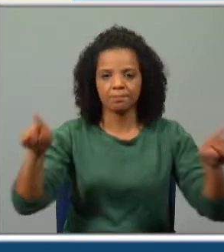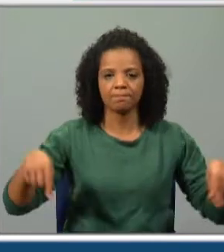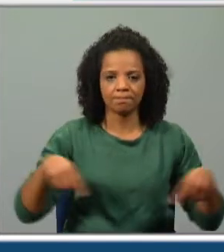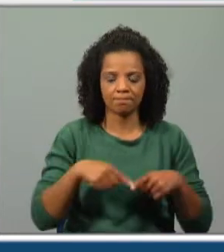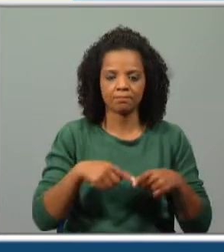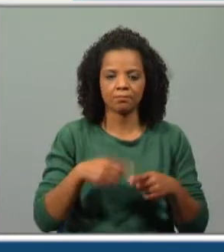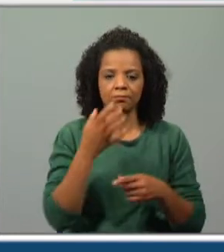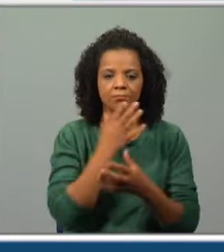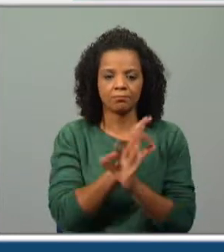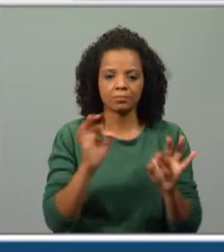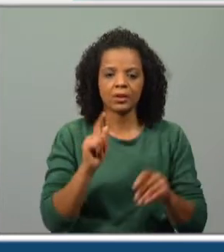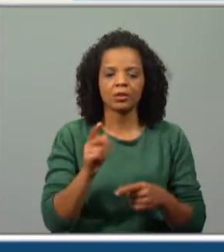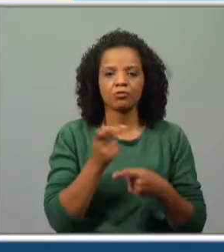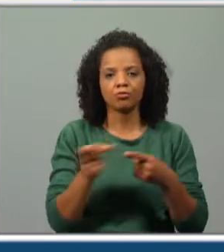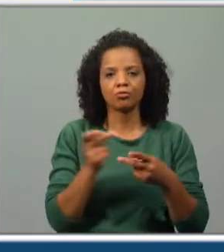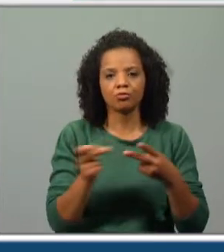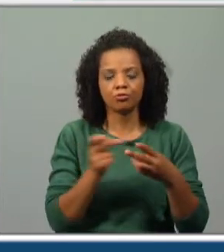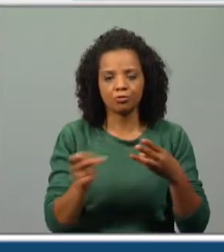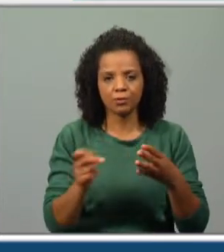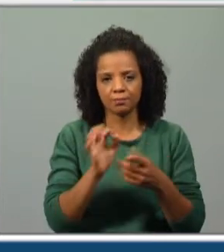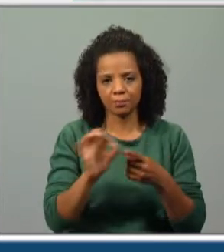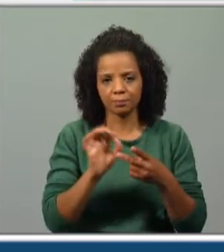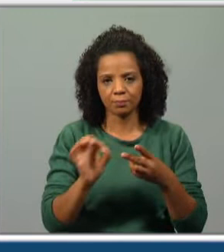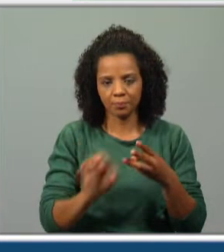portanto temos aqui a descrição da área já antecipar aquilo que vai acontecer no 所以這裡我們有該地區的描述已經預料到會發生什麼